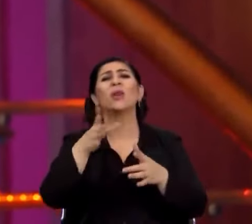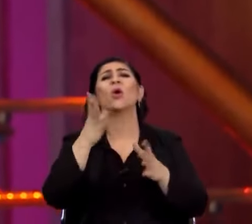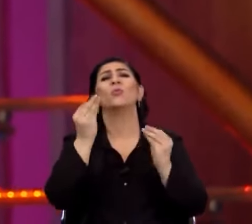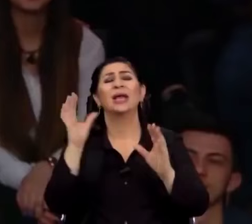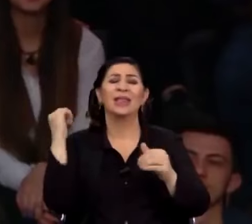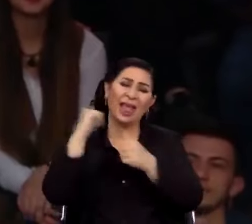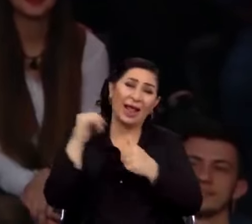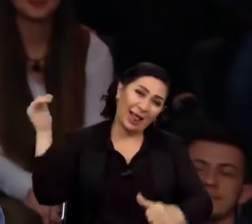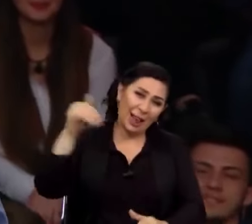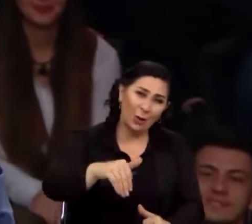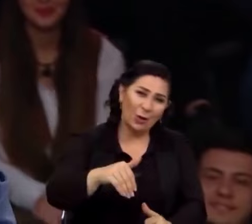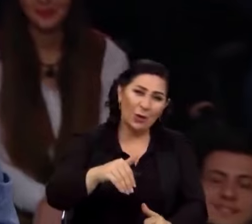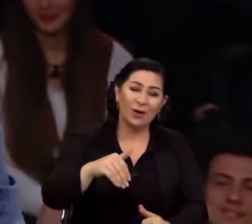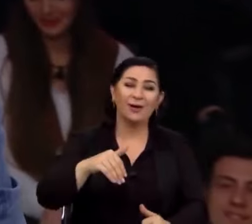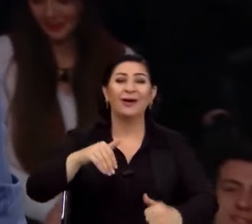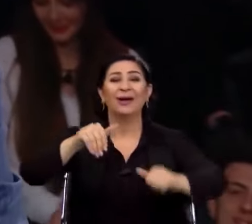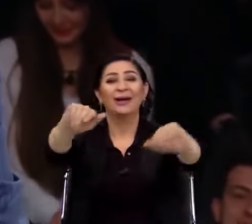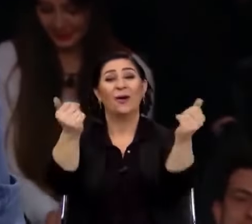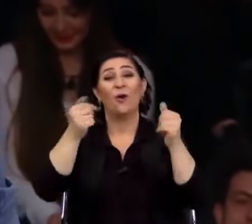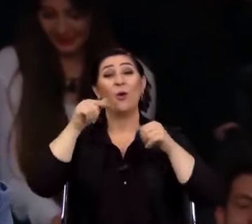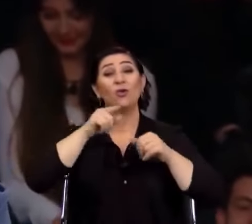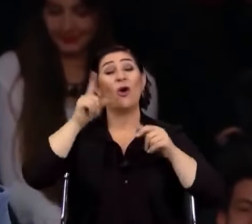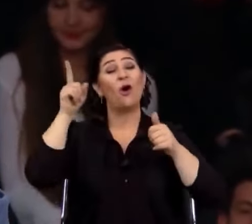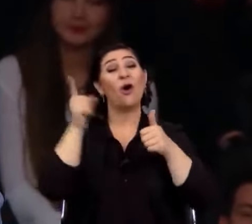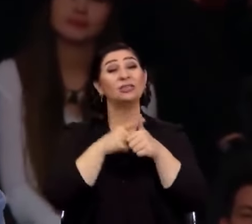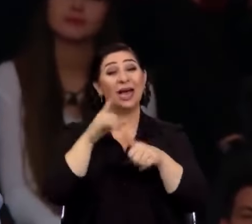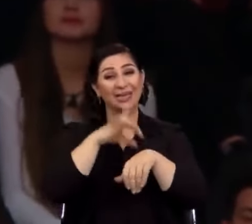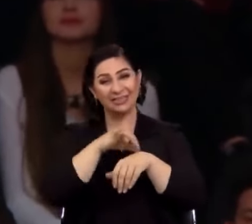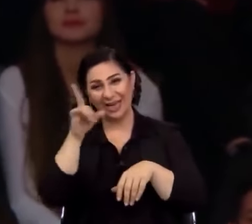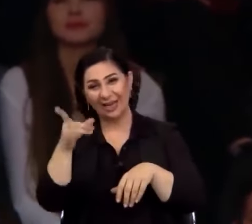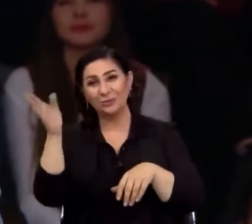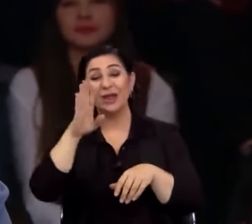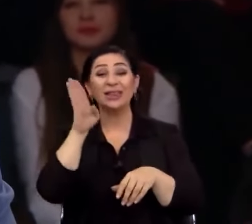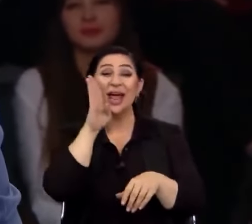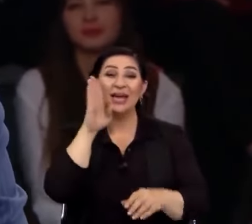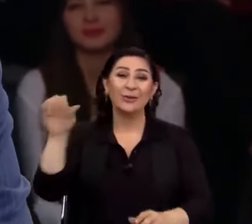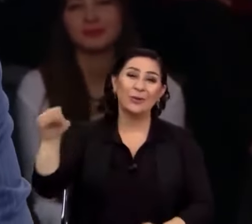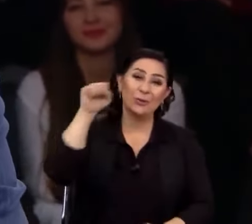gelip eliyor o onu önce hastaneye Daha sonra da tarkan'a götürmek mutlaka